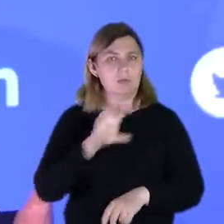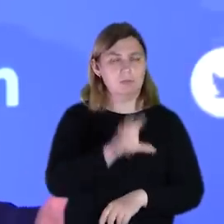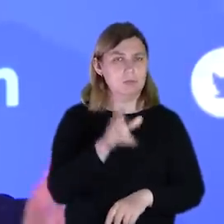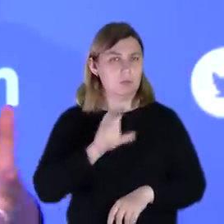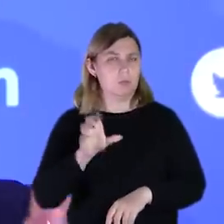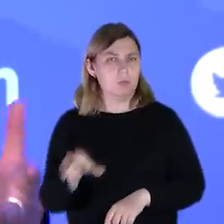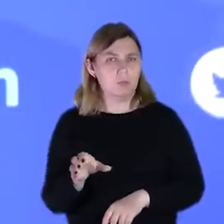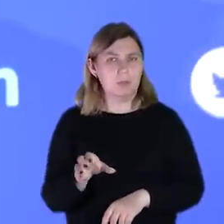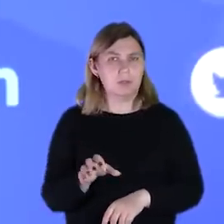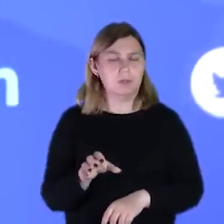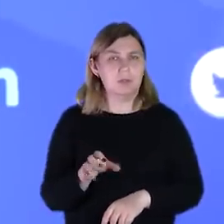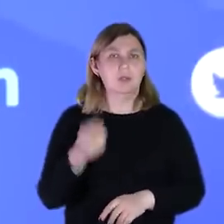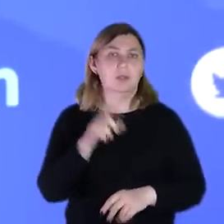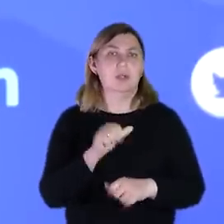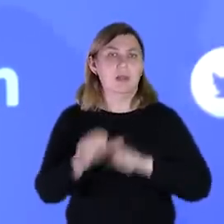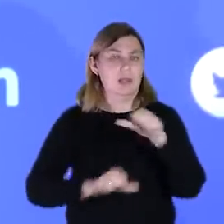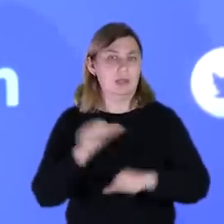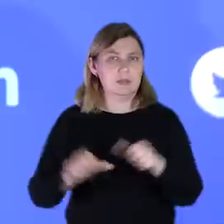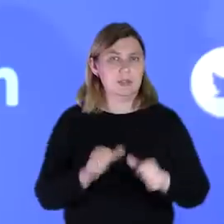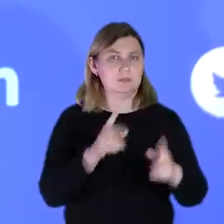czy w poszczególnych latach w okresie Drugiej